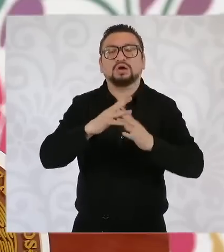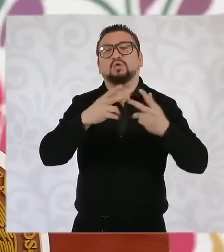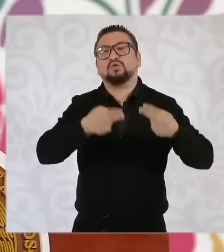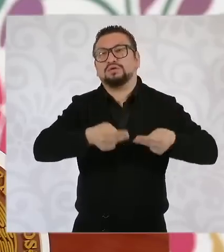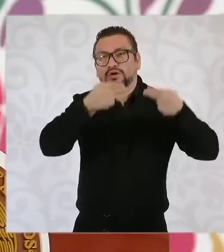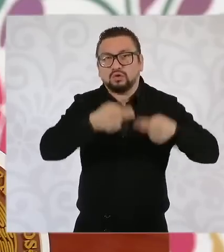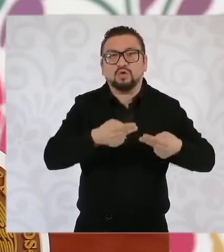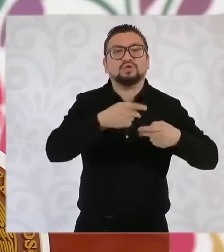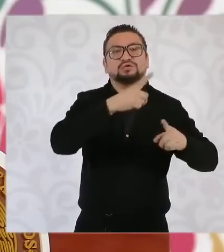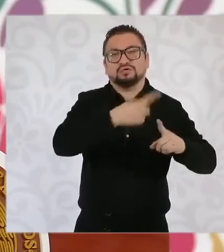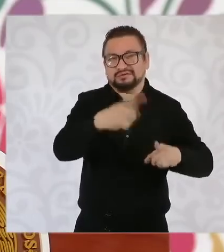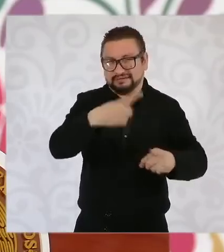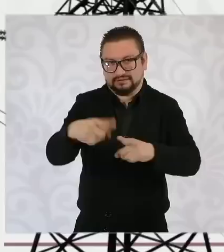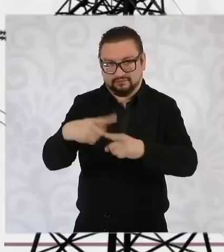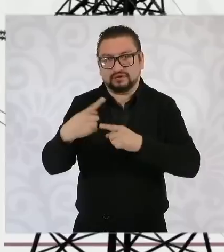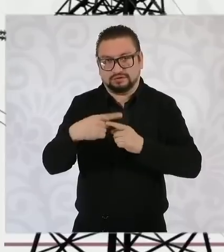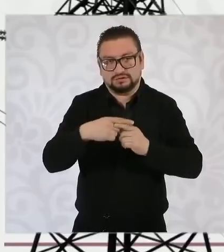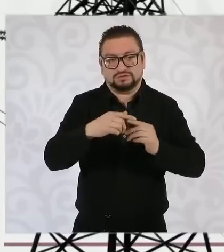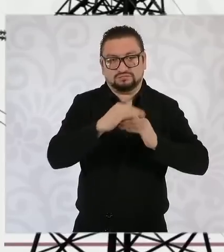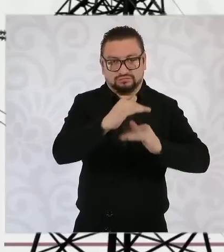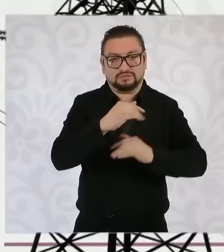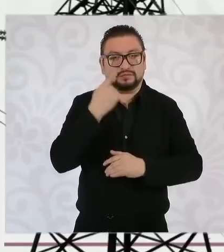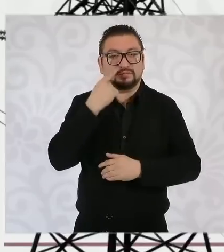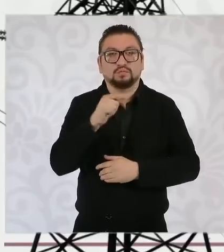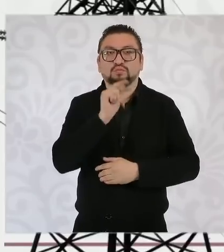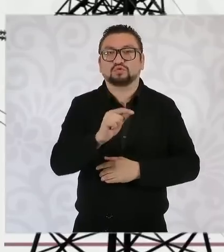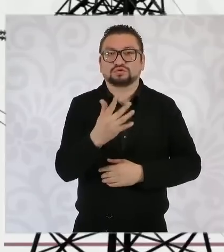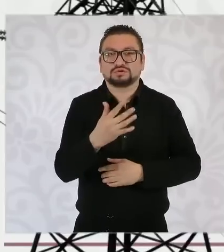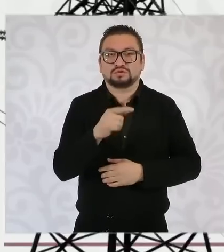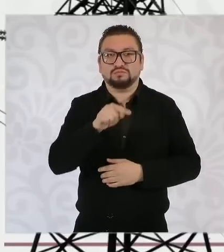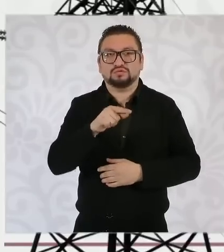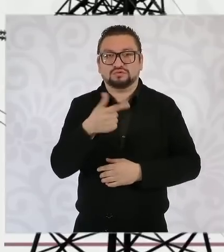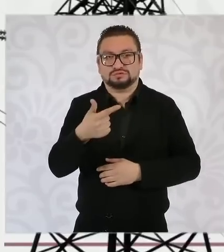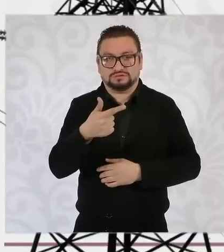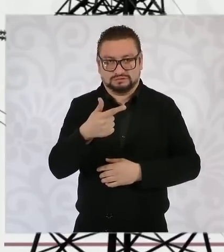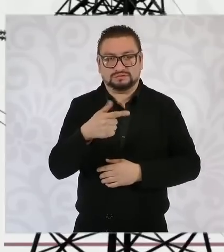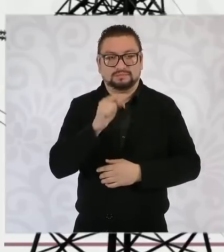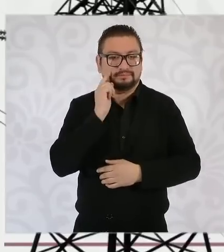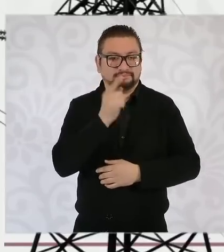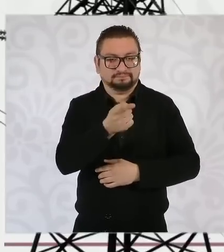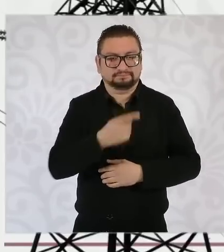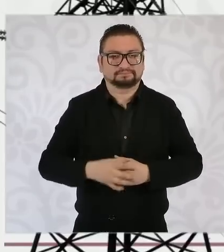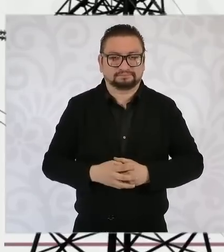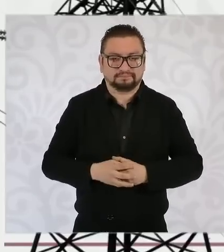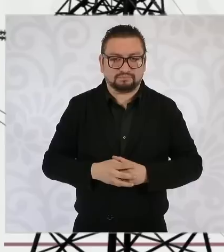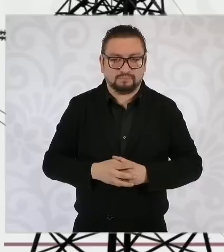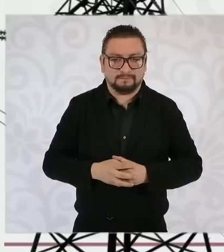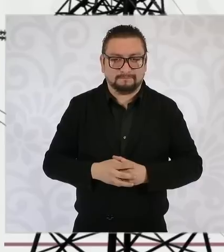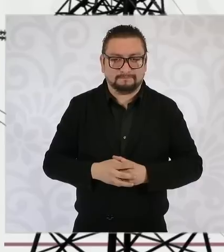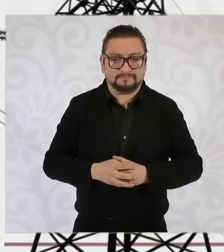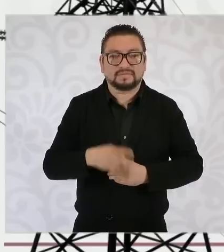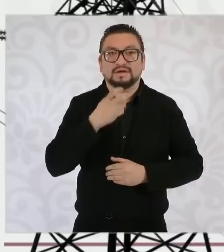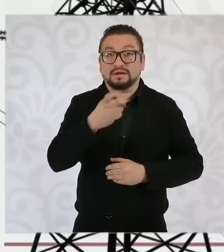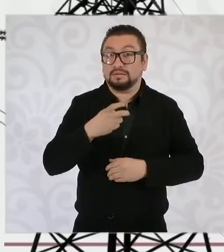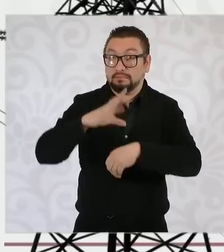como lo hemos mencionado aquí de pun 5 a7 mw sin requerir permiso el autoconsumo aislado